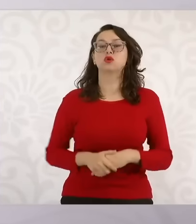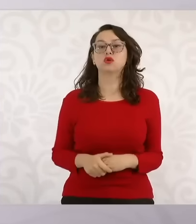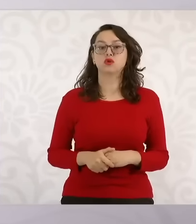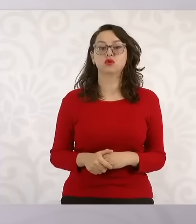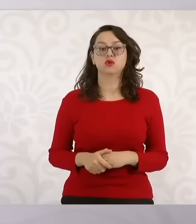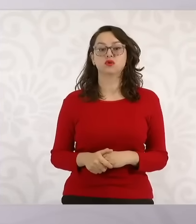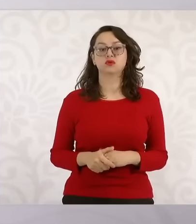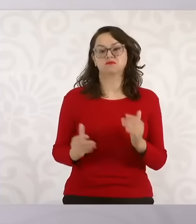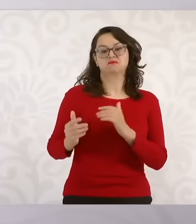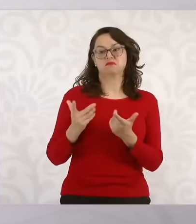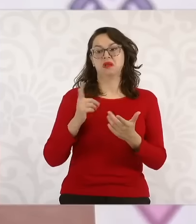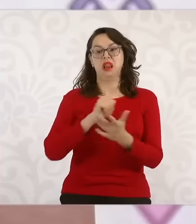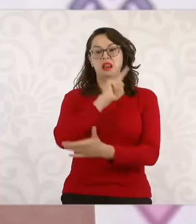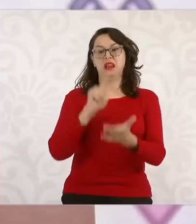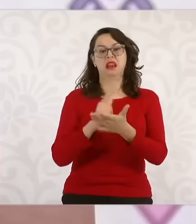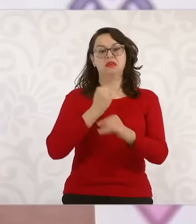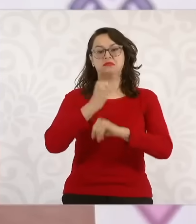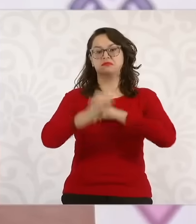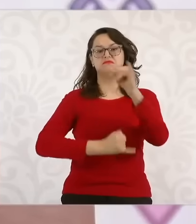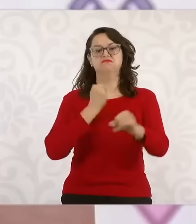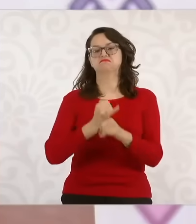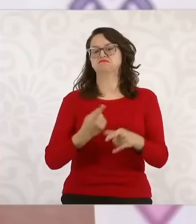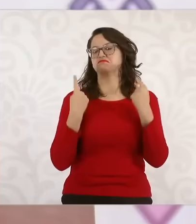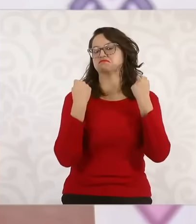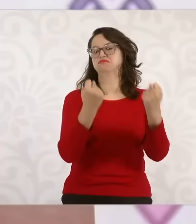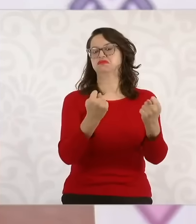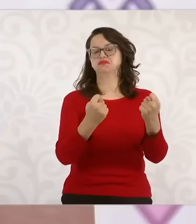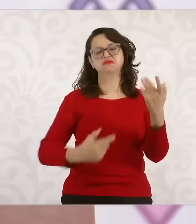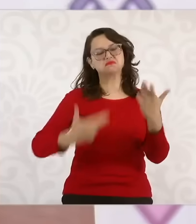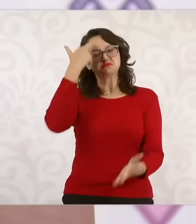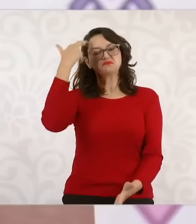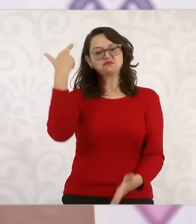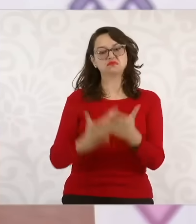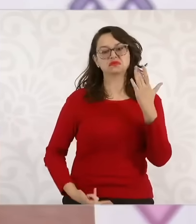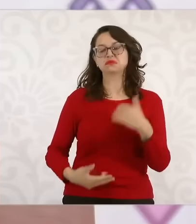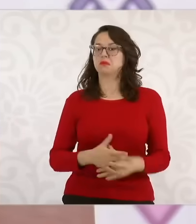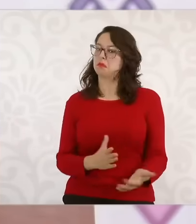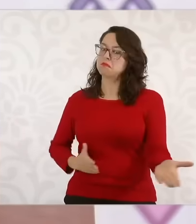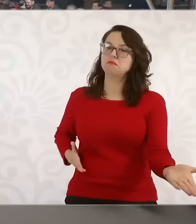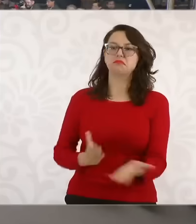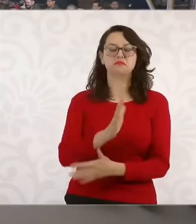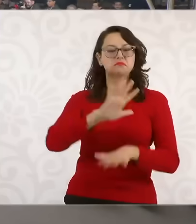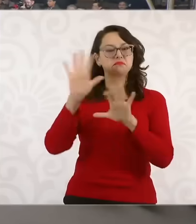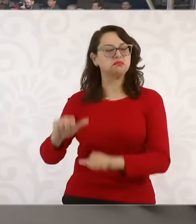encima de las normas internacionales y de las leyes de Venezuela fue así.